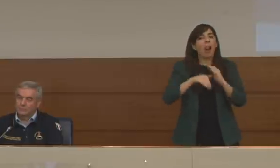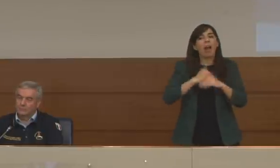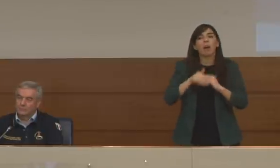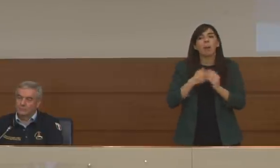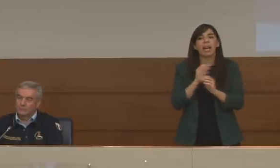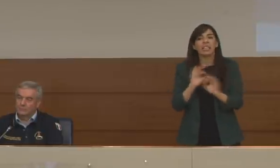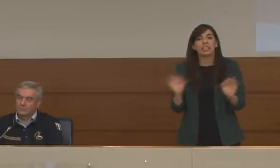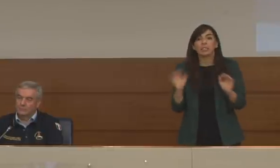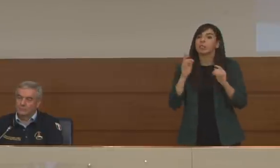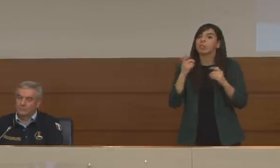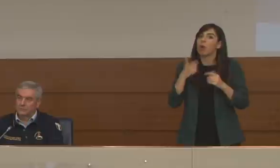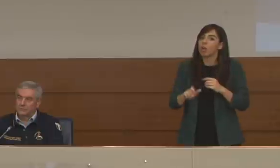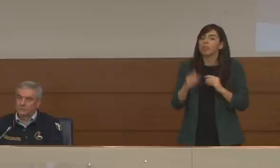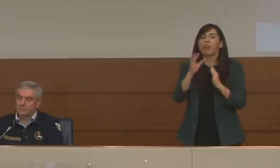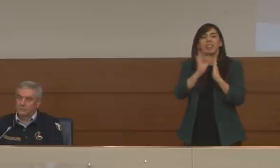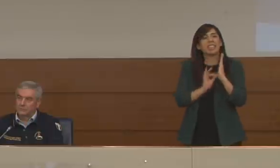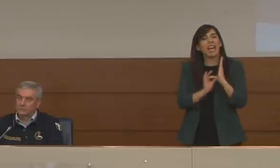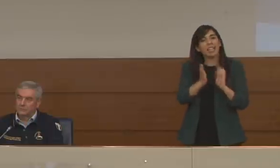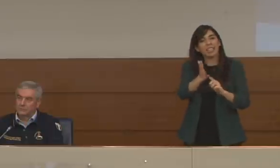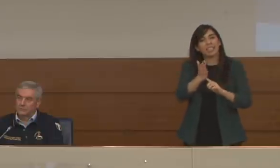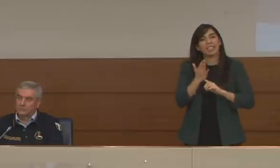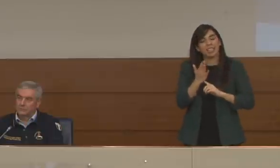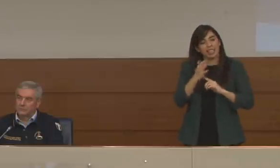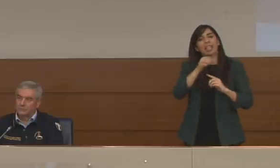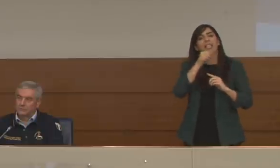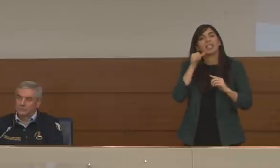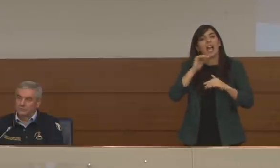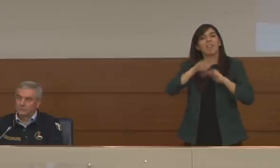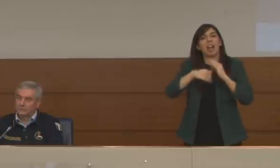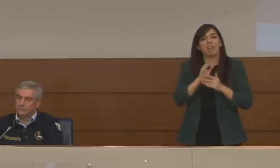Secondo lei nella cosiddetta fase 2 le useremo di più, molto di più?